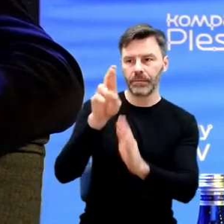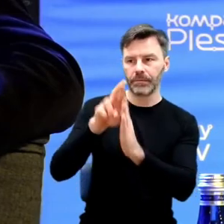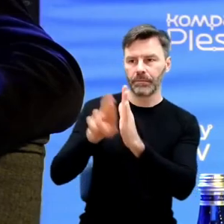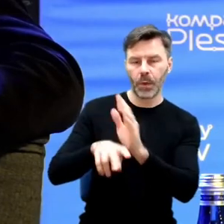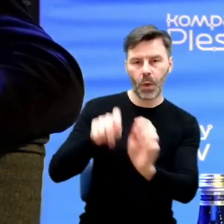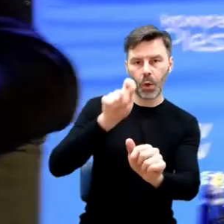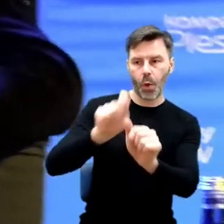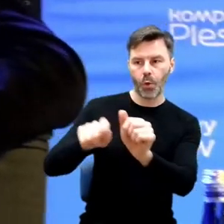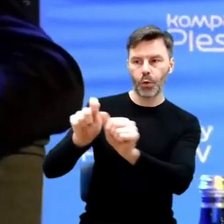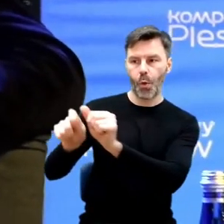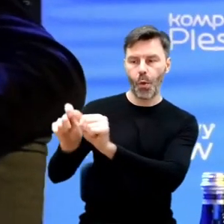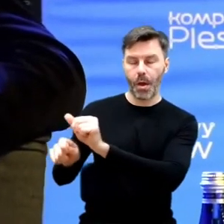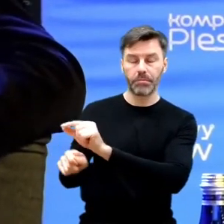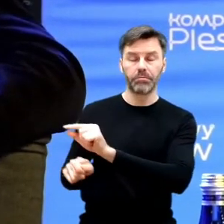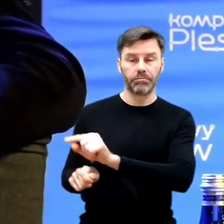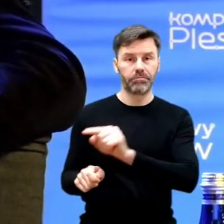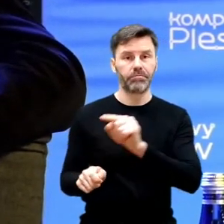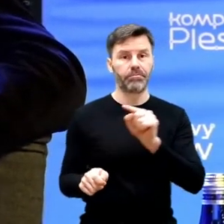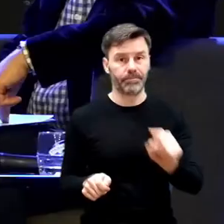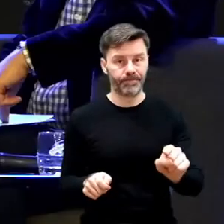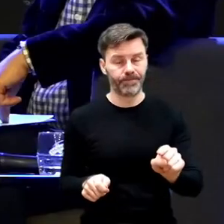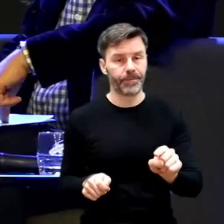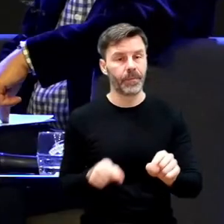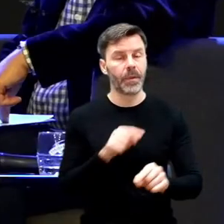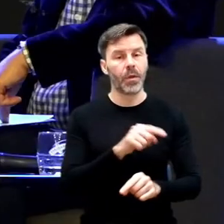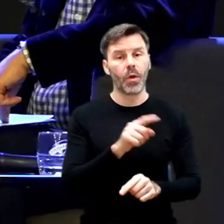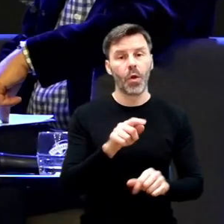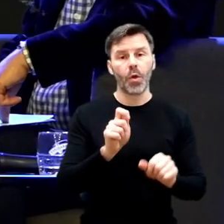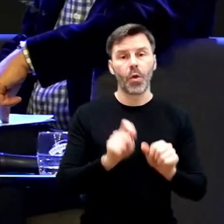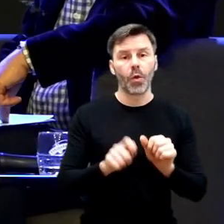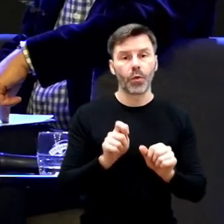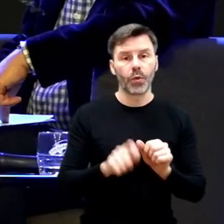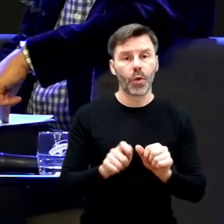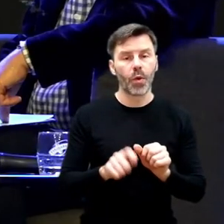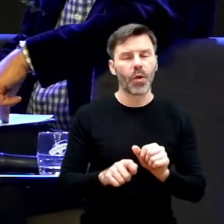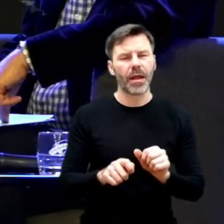zawsze, niezwykle silnym,